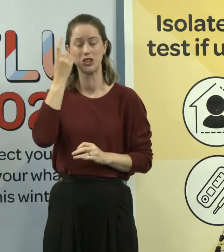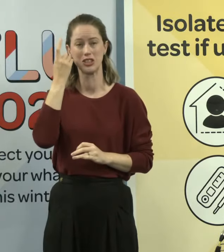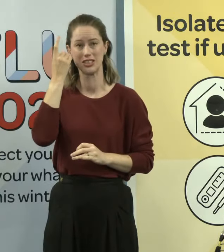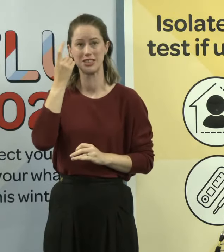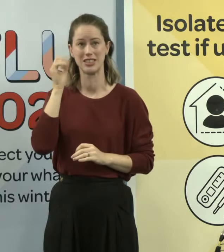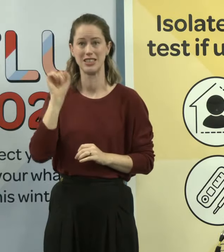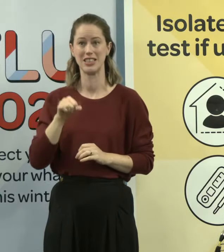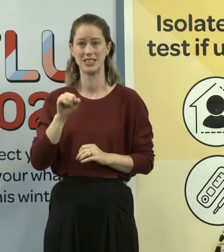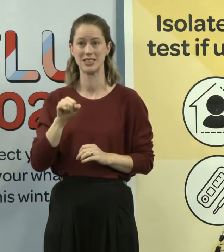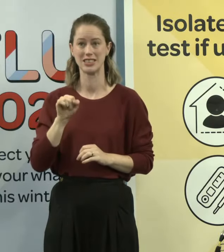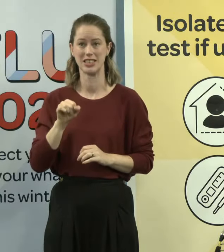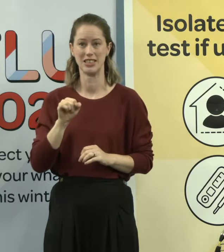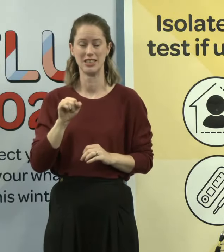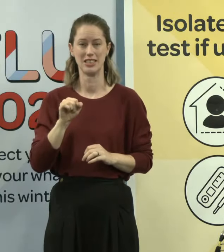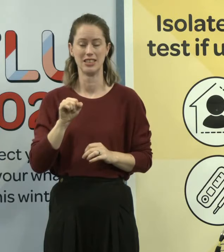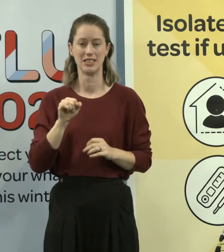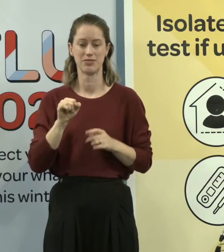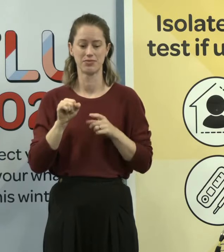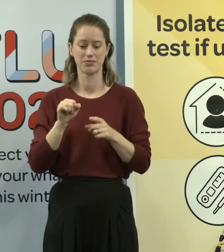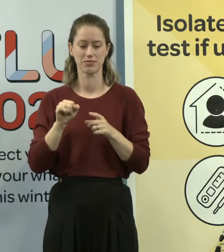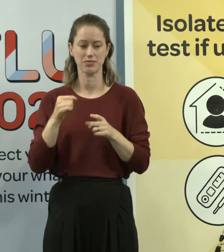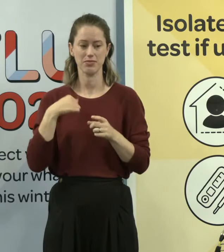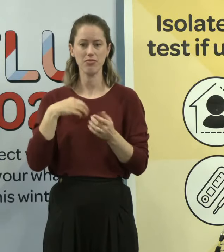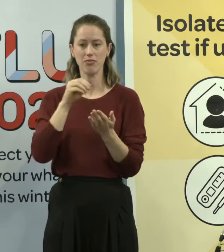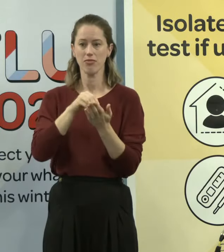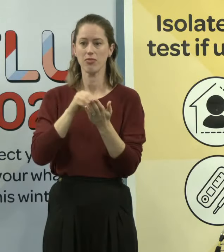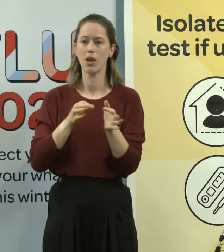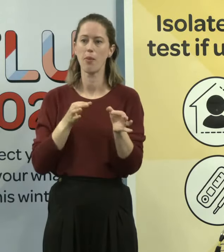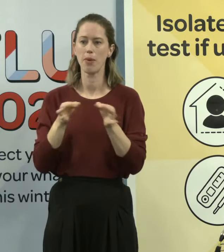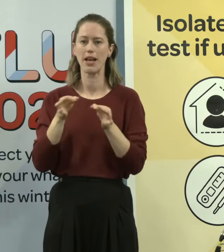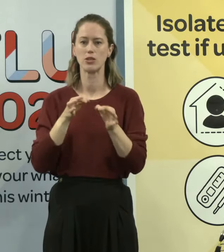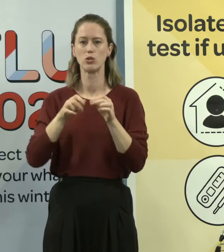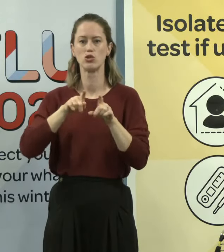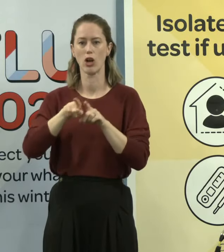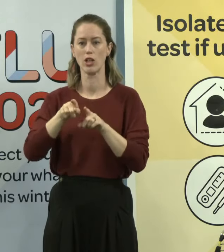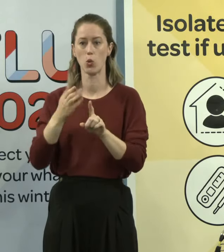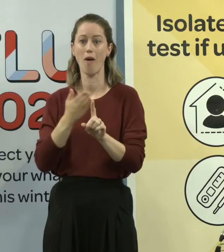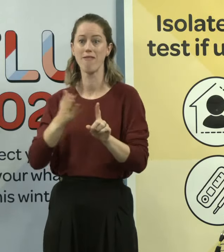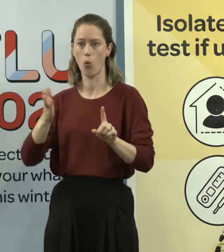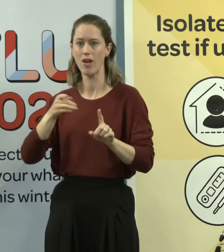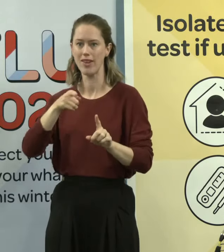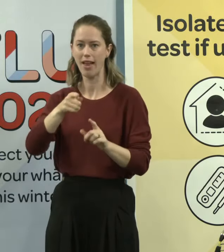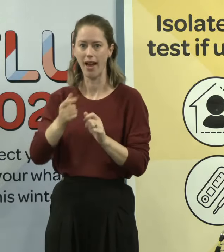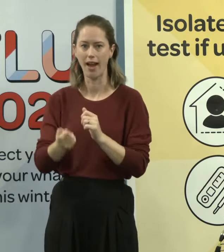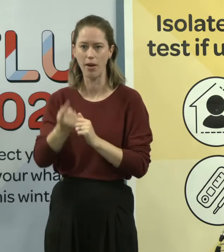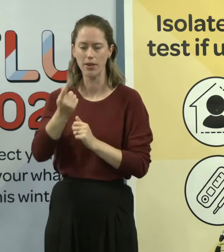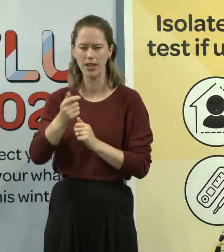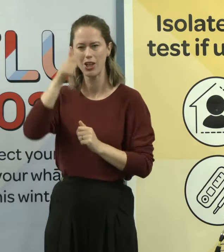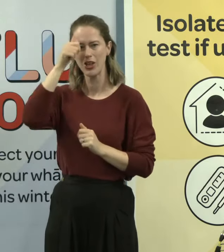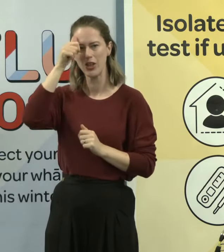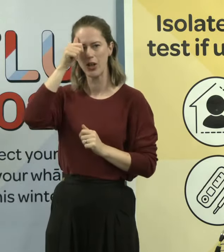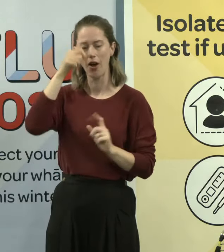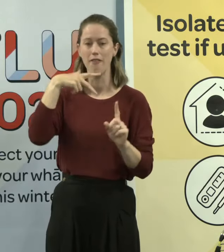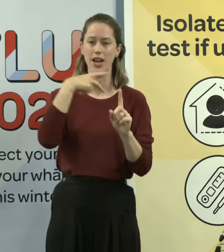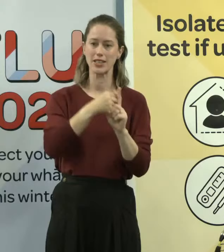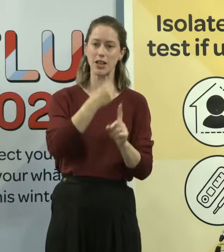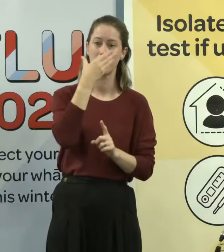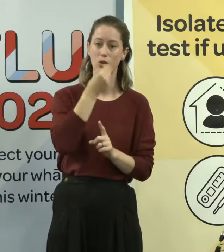te karawaka hei tauira, kei te awangawanga koe mo te tupuhi tino pai ka haere mai i tenei takurua?